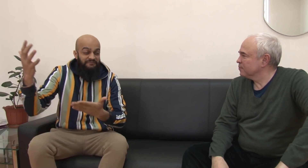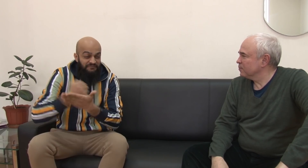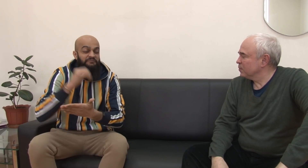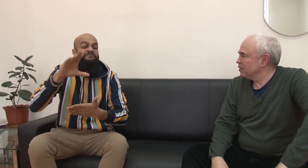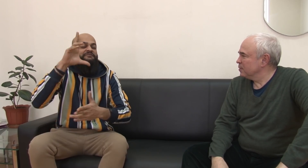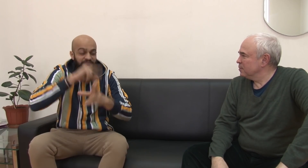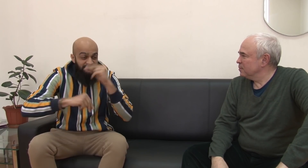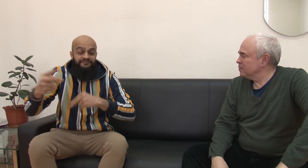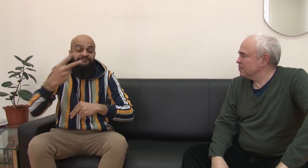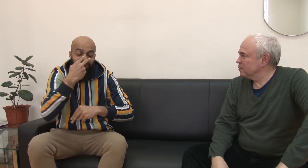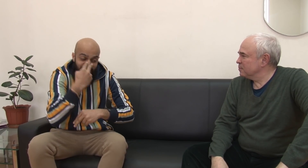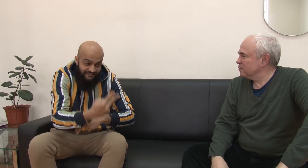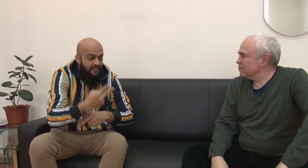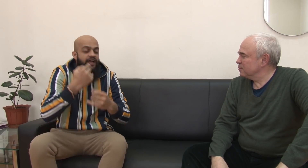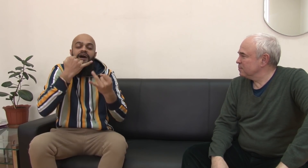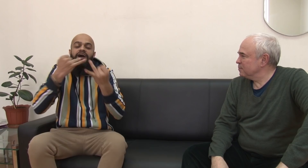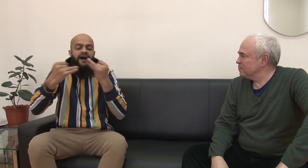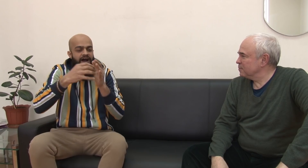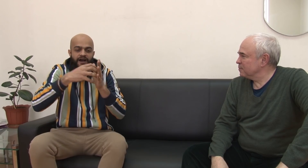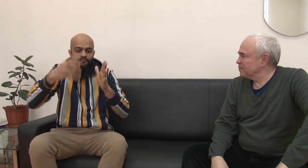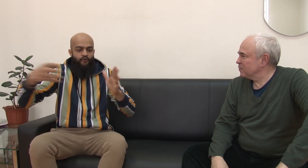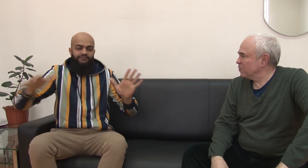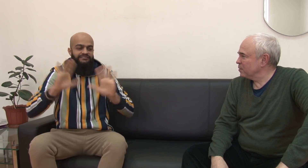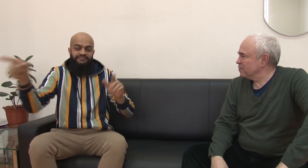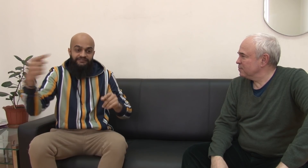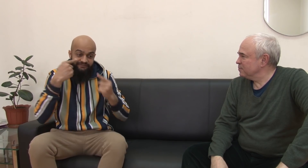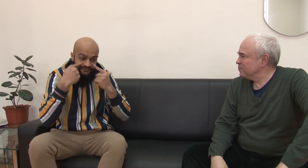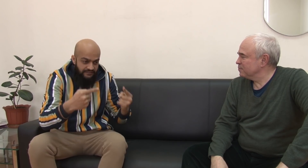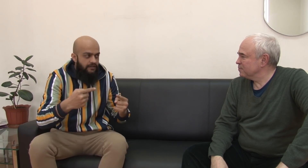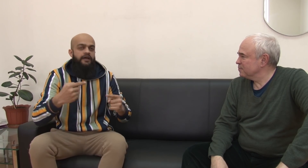Приезжай, сама посмотри и убедись! Не надо много слов.